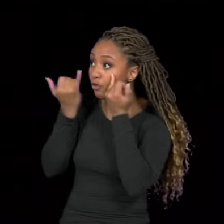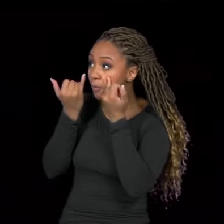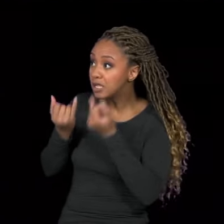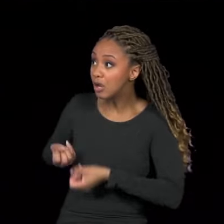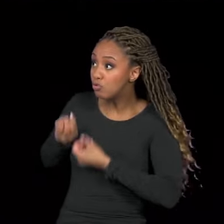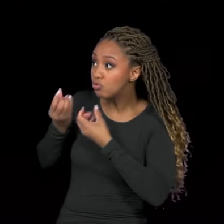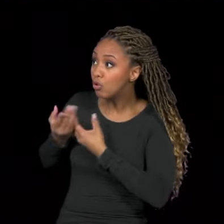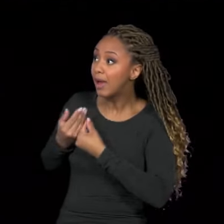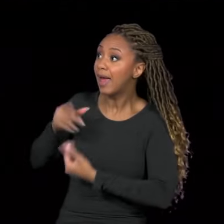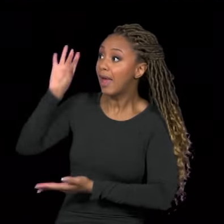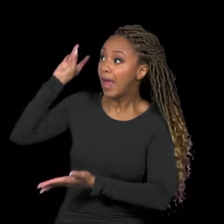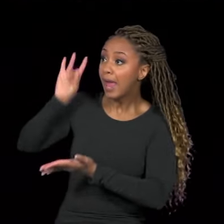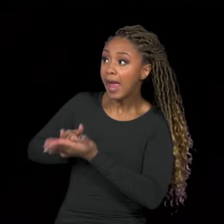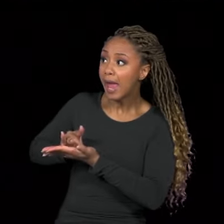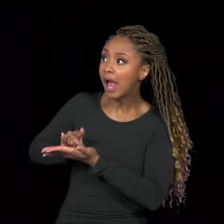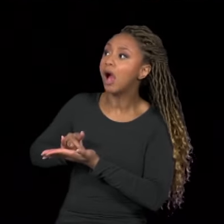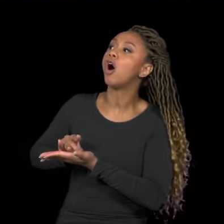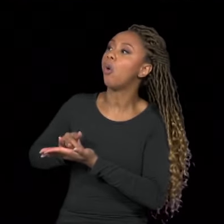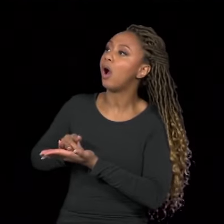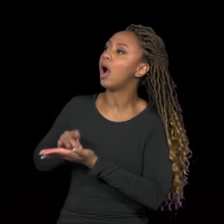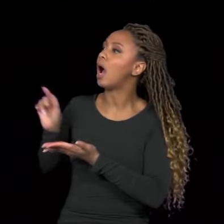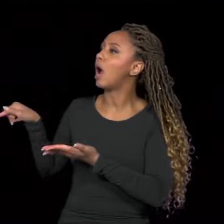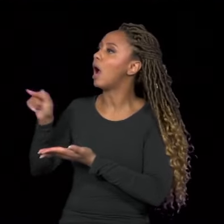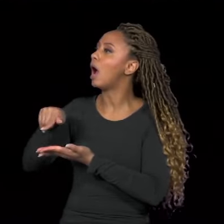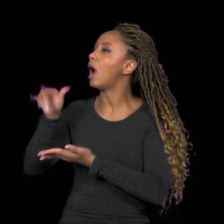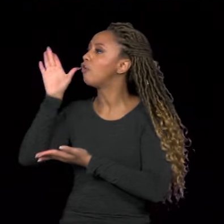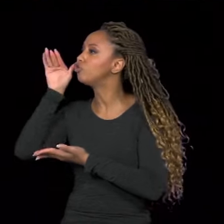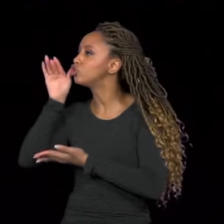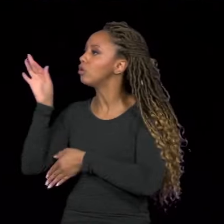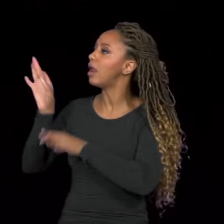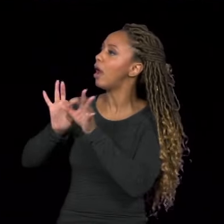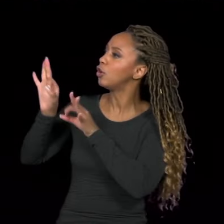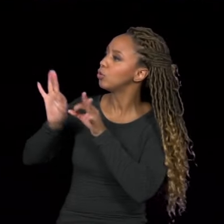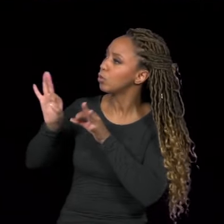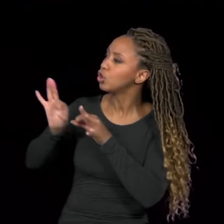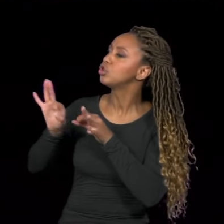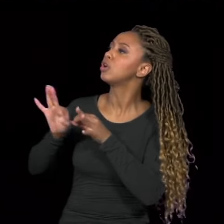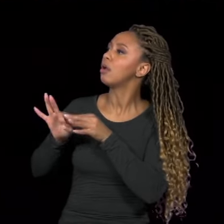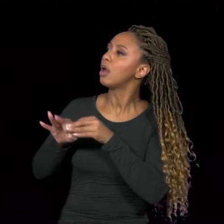TRAZER PARA O NOSSO MODELO CONCEITUAL, MODELO ENTIDADE-RELACIONAMENTO.